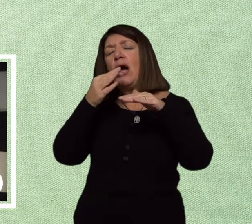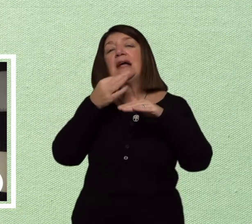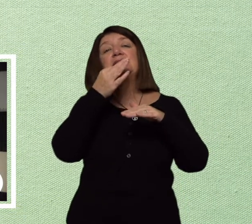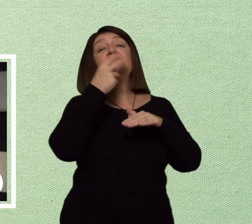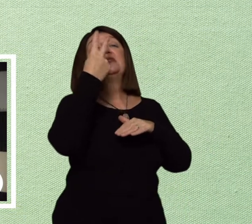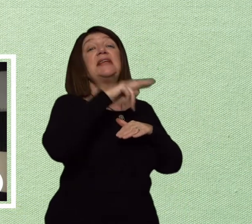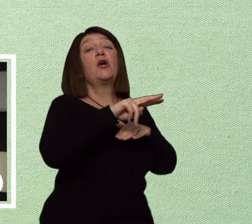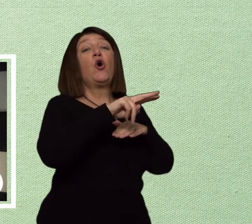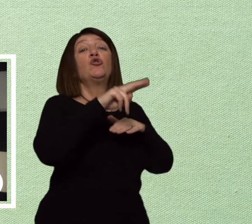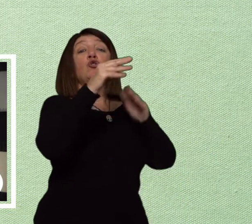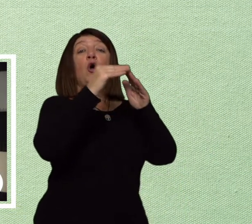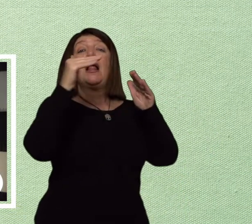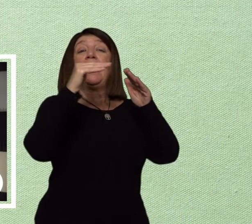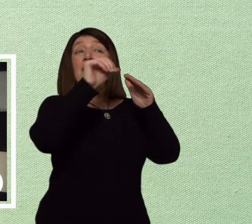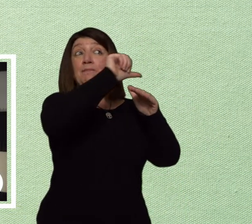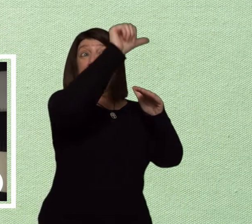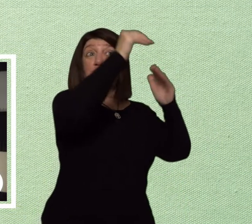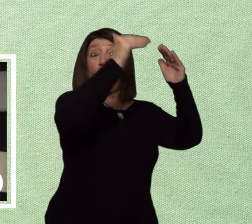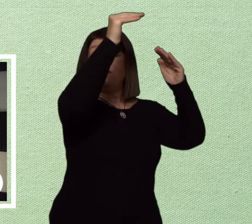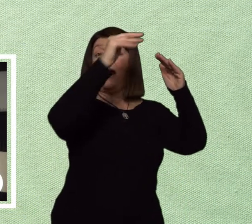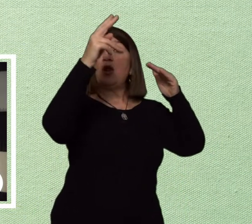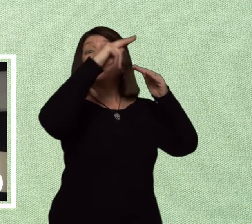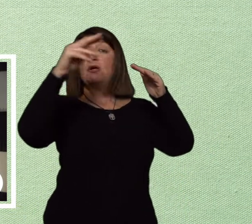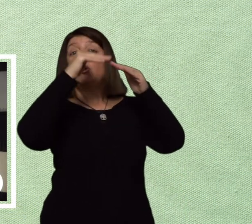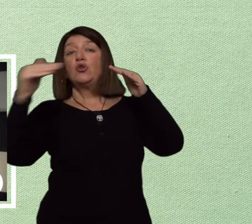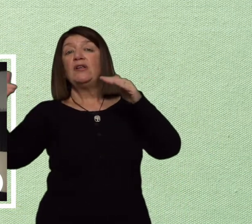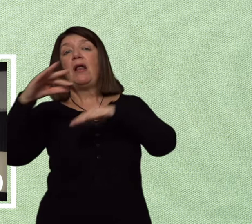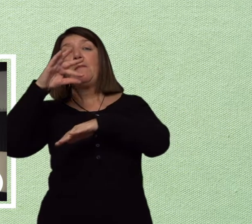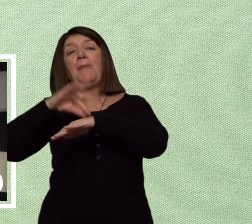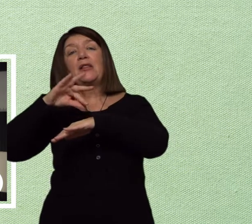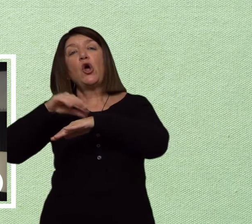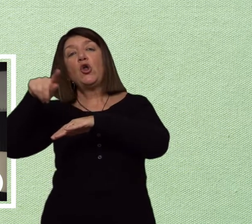E per questo esiste un ambulatorio di secondo livello all'ospedale Sant'Anna dedicato alle donne